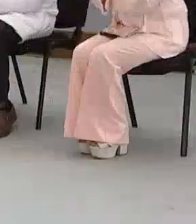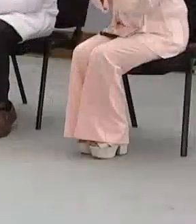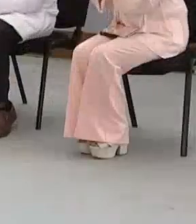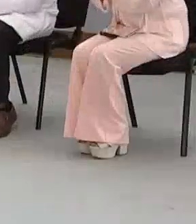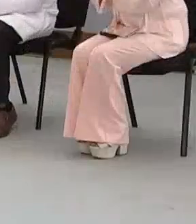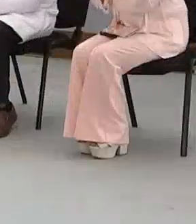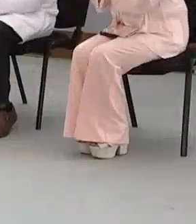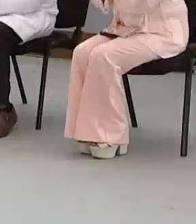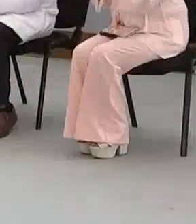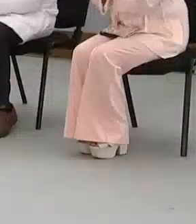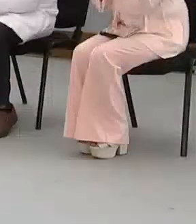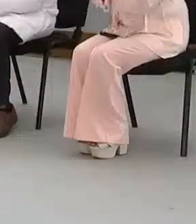elor del Hospital Regional